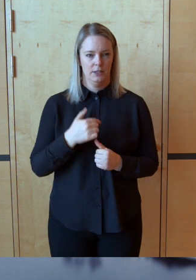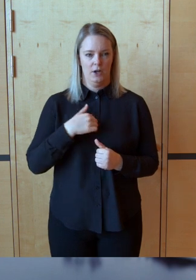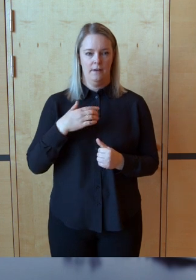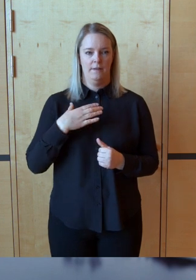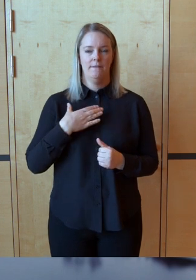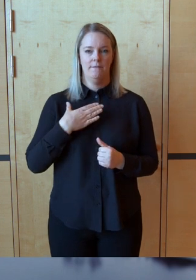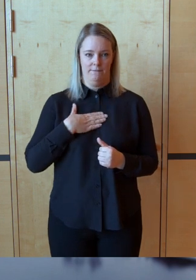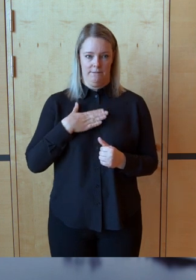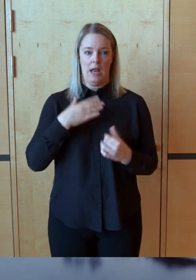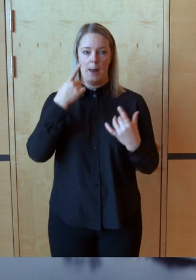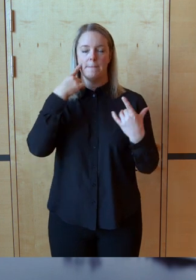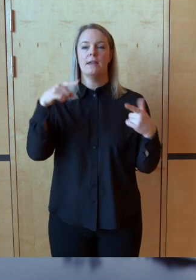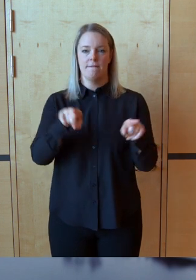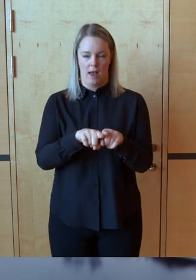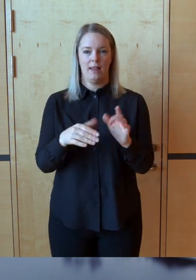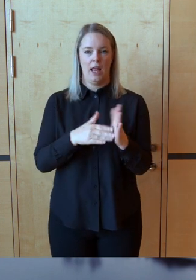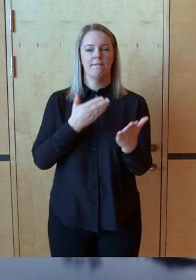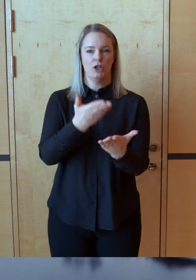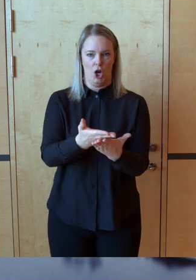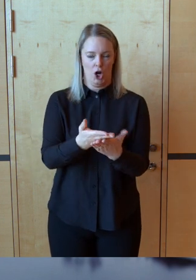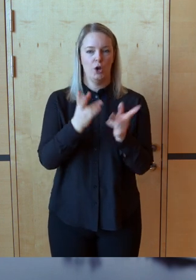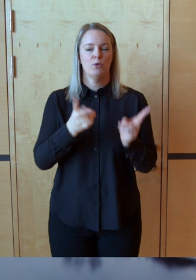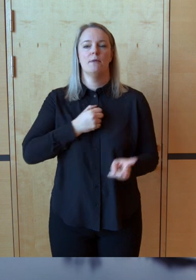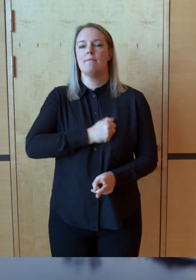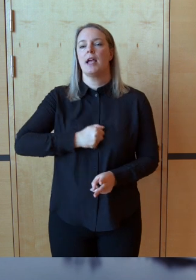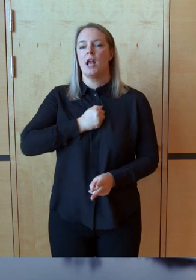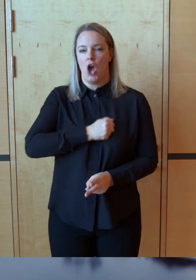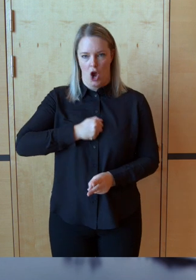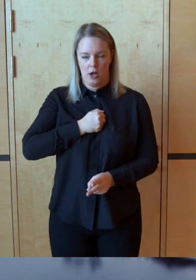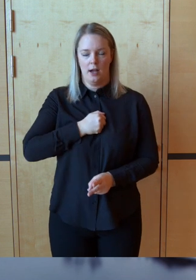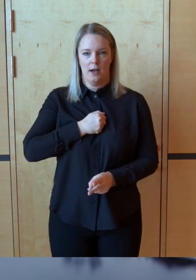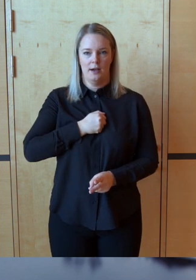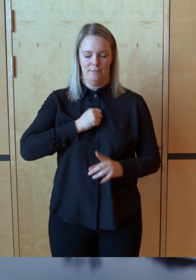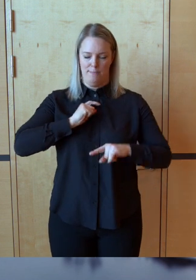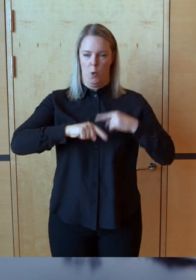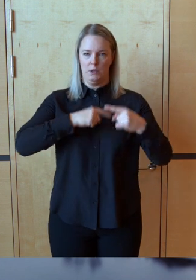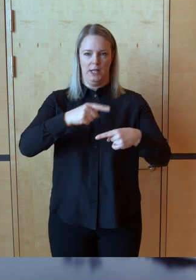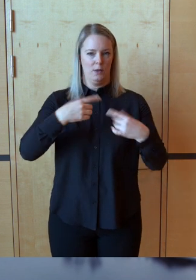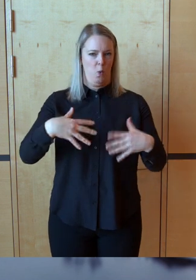Och sedan vill jag bara beklaga att den här processen har varit så långdragen